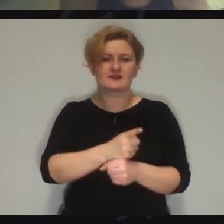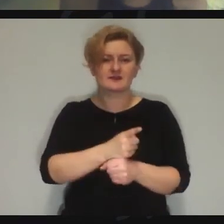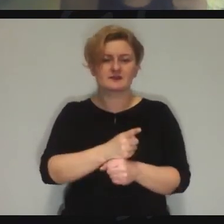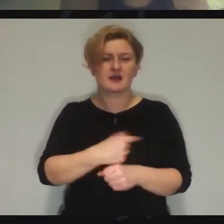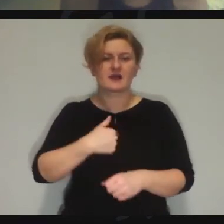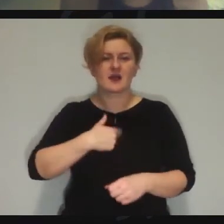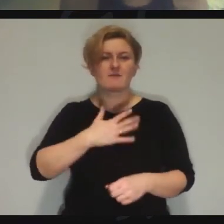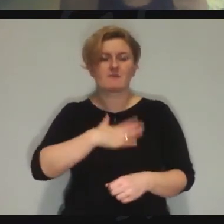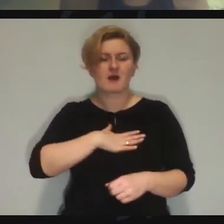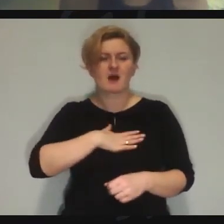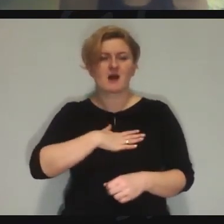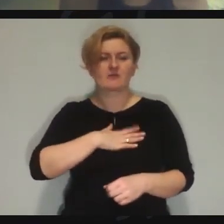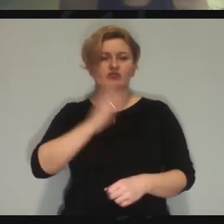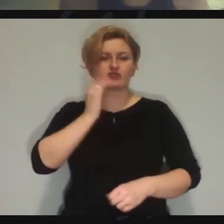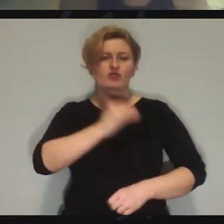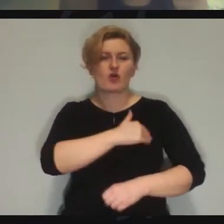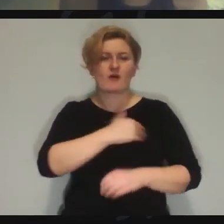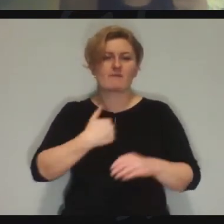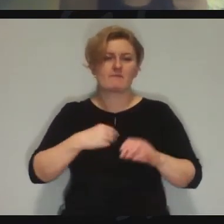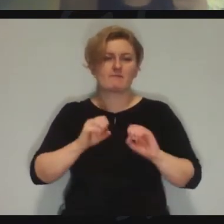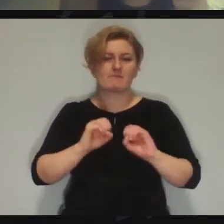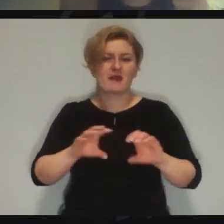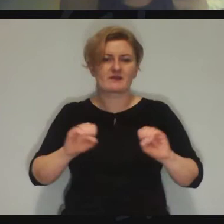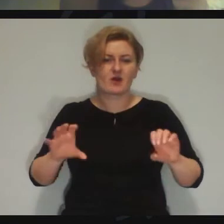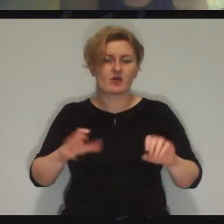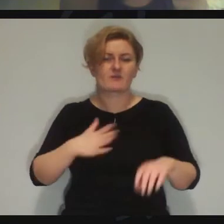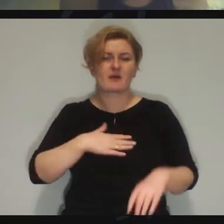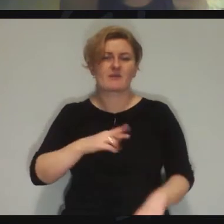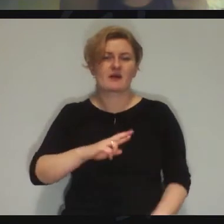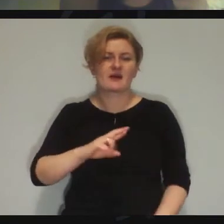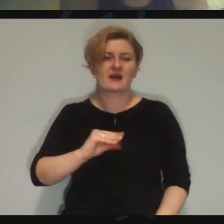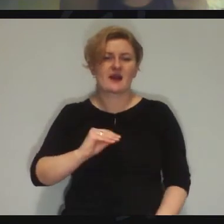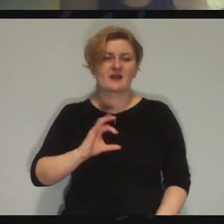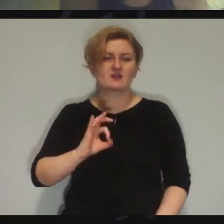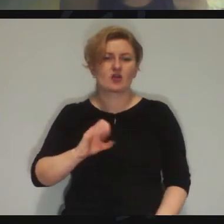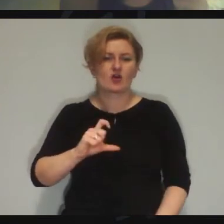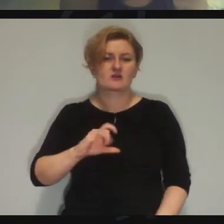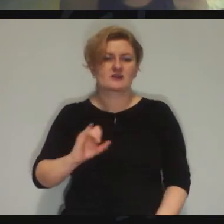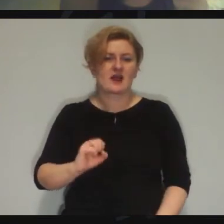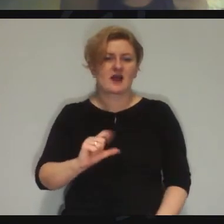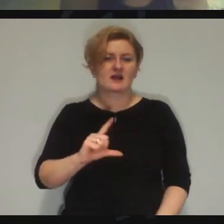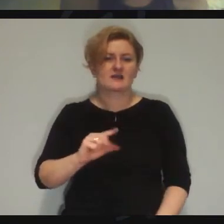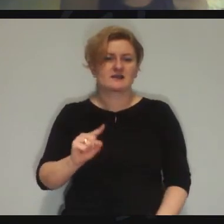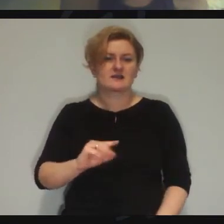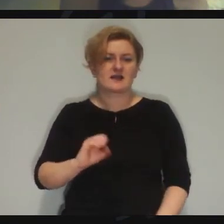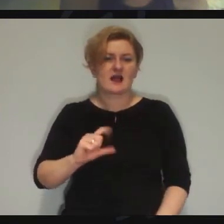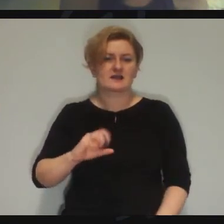Jestem pedagogiem, skończyłam resocjalizację, socjoterapię – to moje wykształcenie.